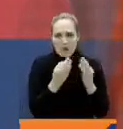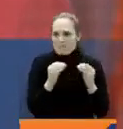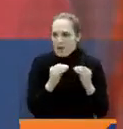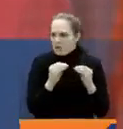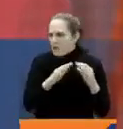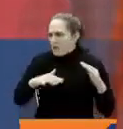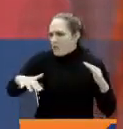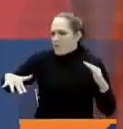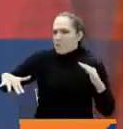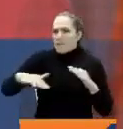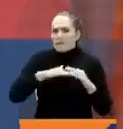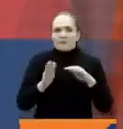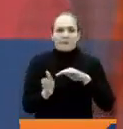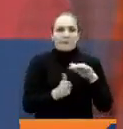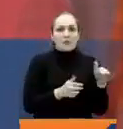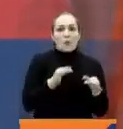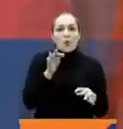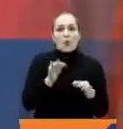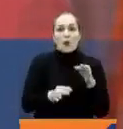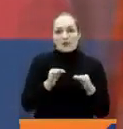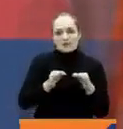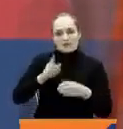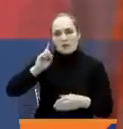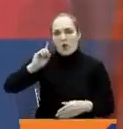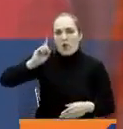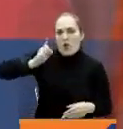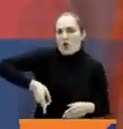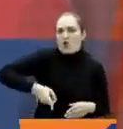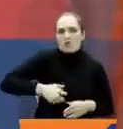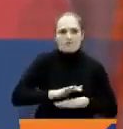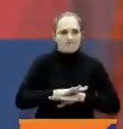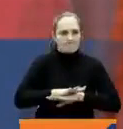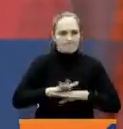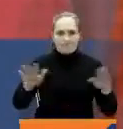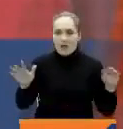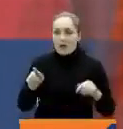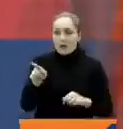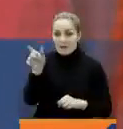Esta invasión comenzó desde agosto el año pasado